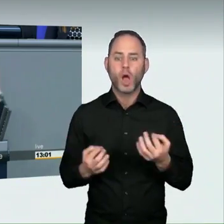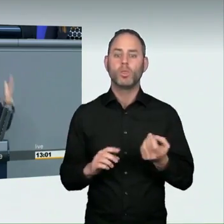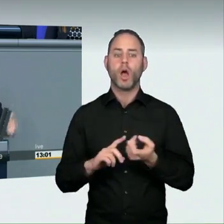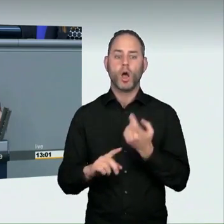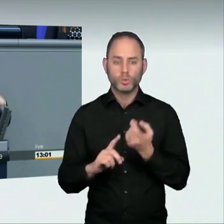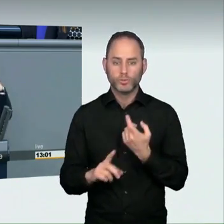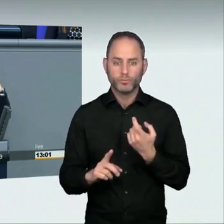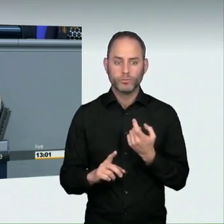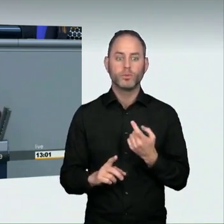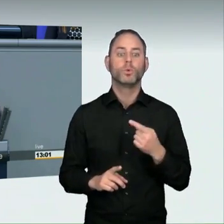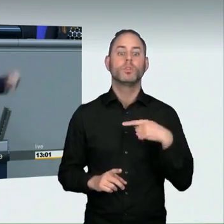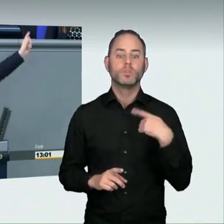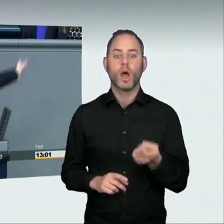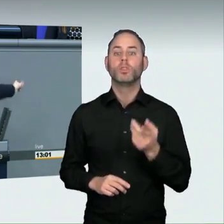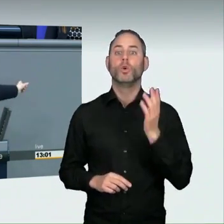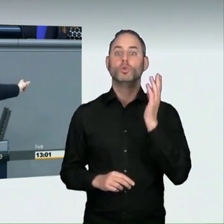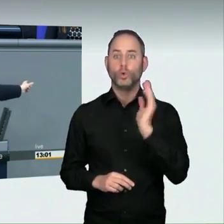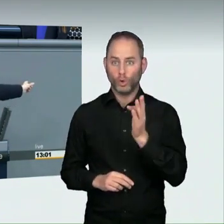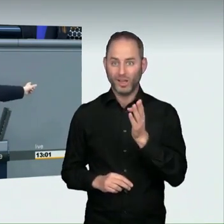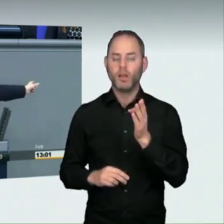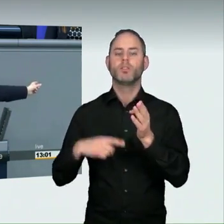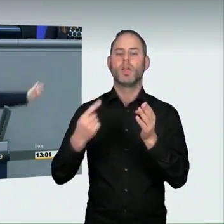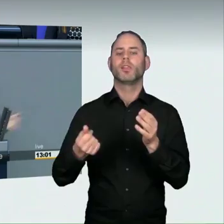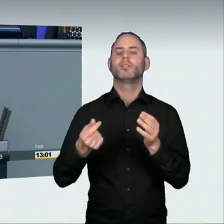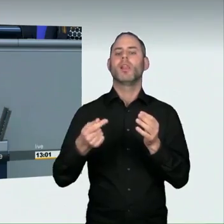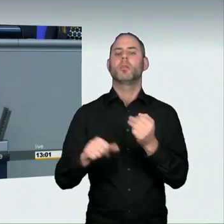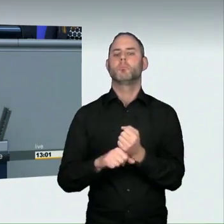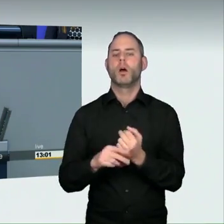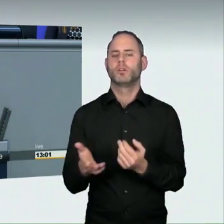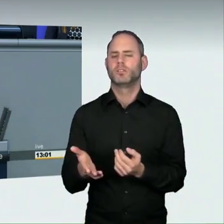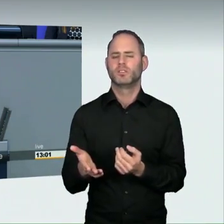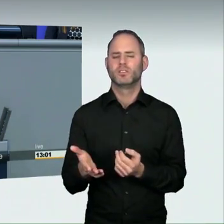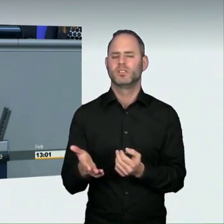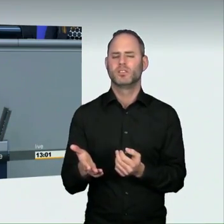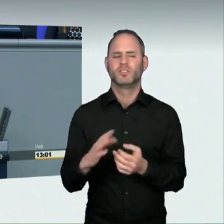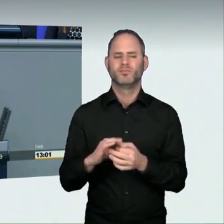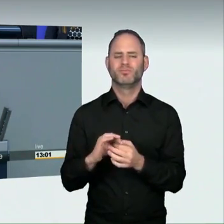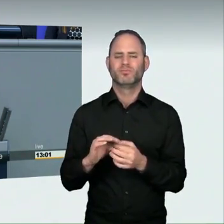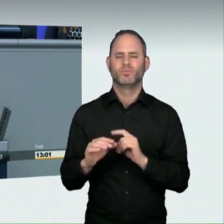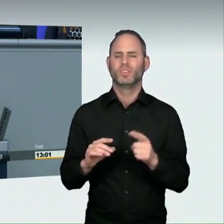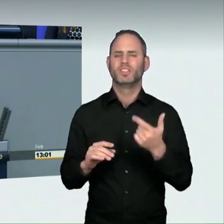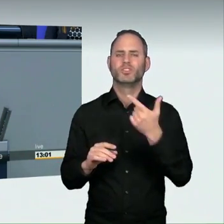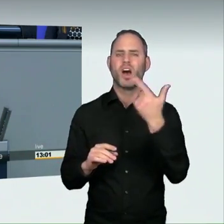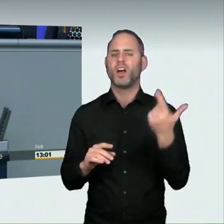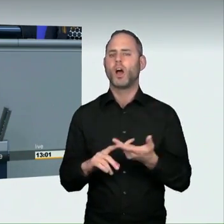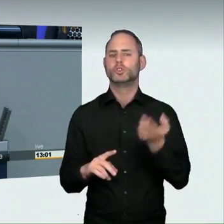warum eine Altenpflegerin oder Erzieherin die in den letzten zwei Jahren zu viel gezahlte Miete nicht zurückfordern kann? Das ist unchristlich und unsozial.